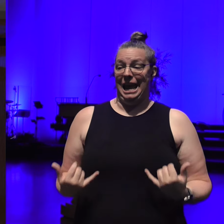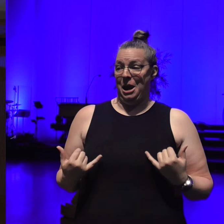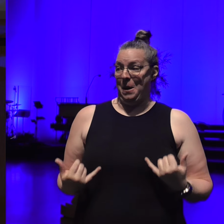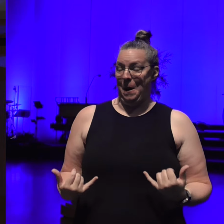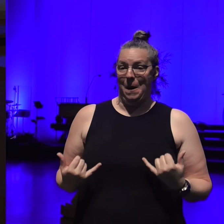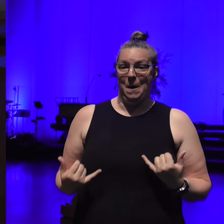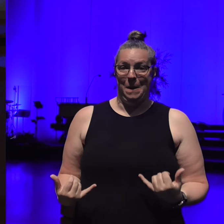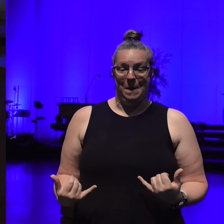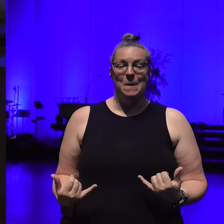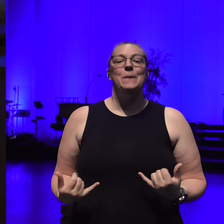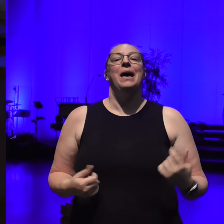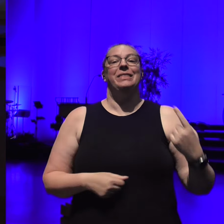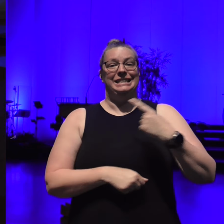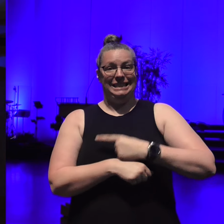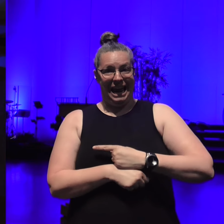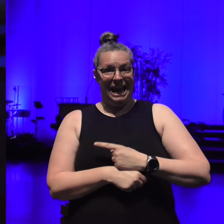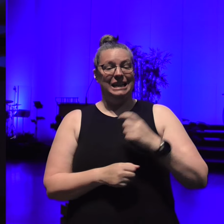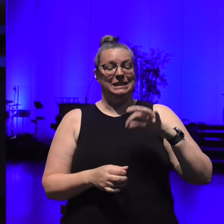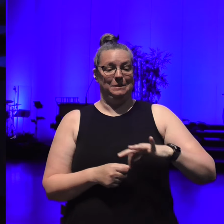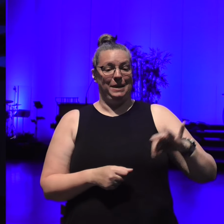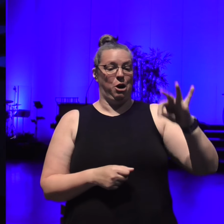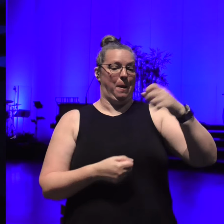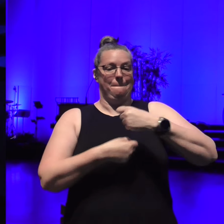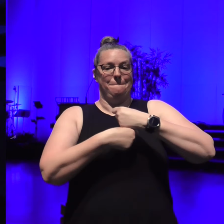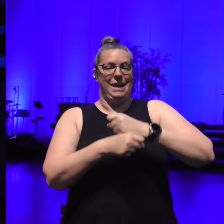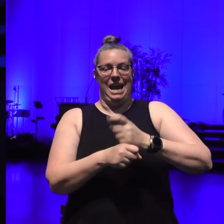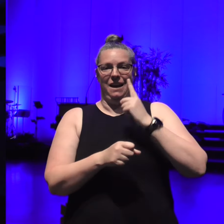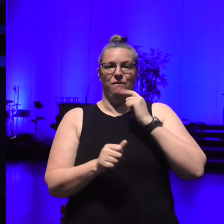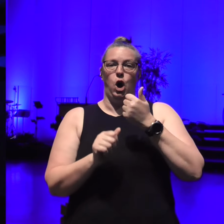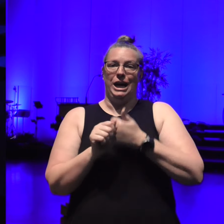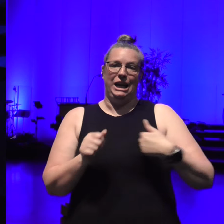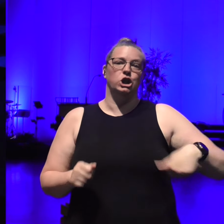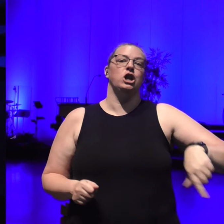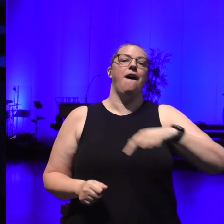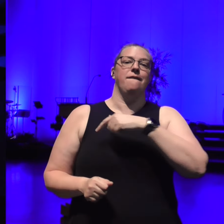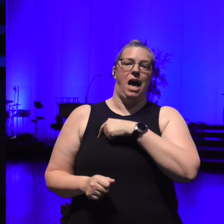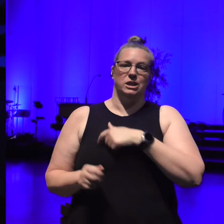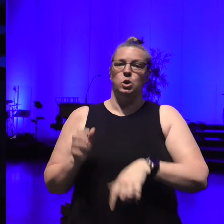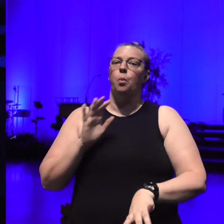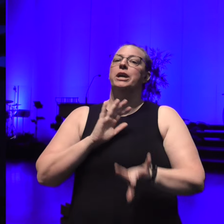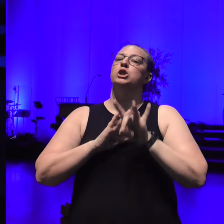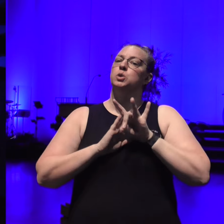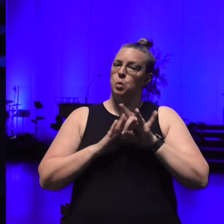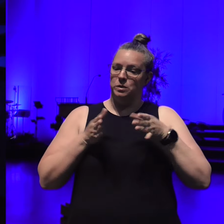día que el espíritu ha hecho para todos y cada uno de nosotros. Elijamos el camino del